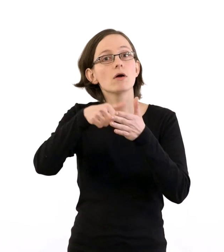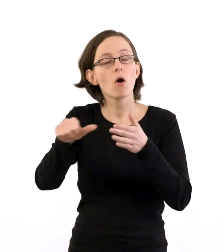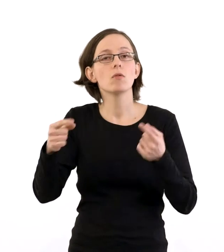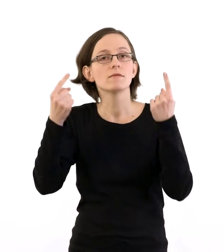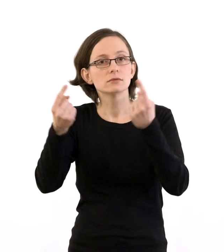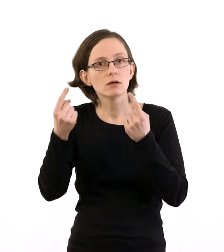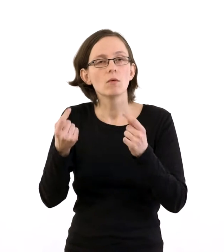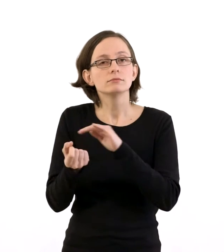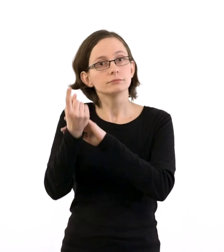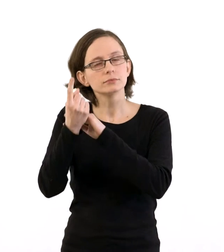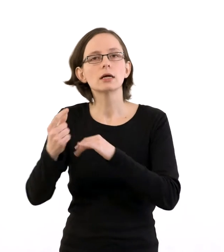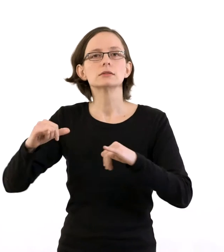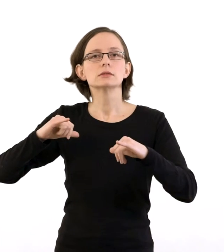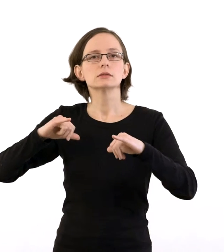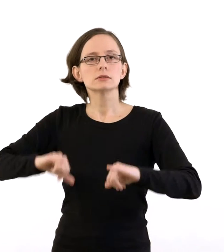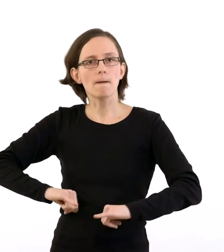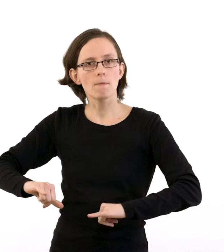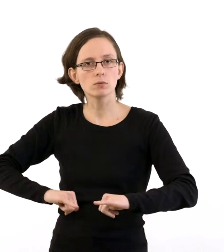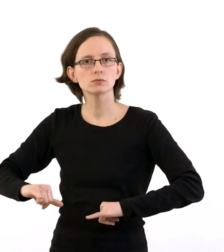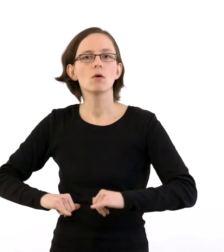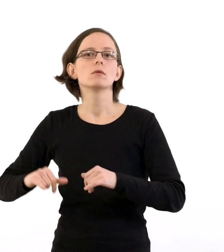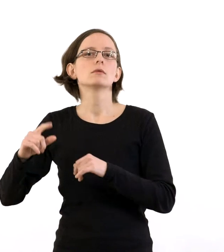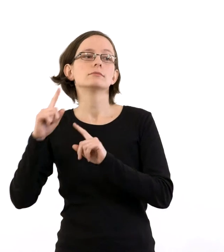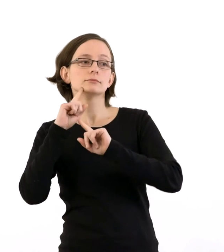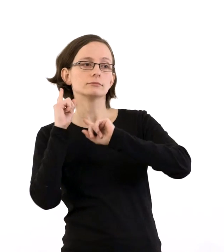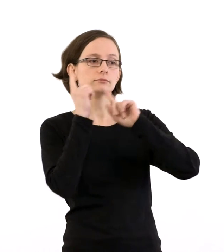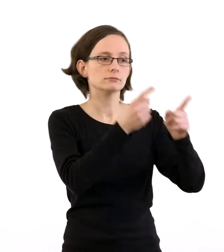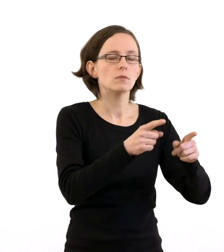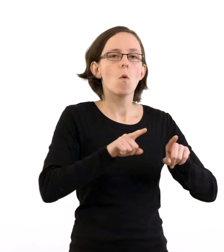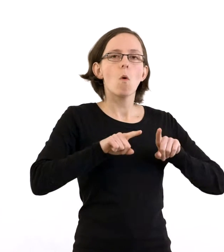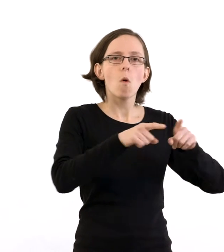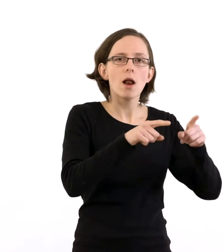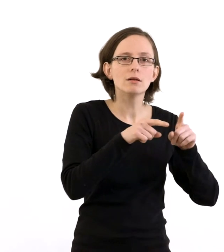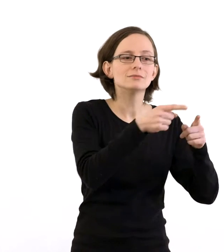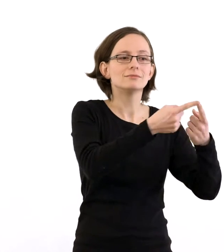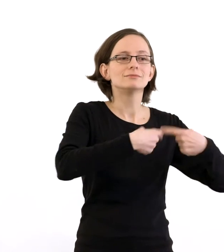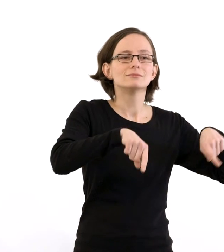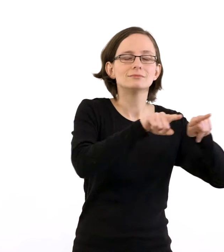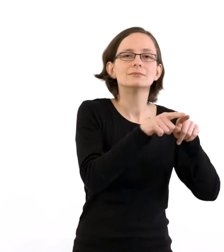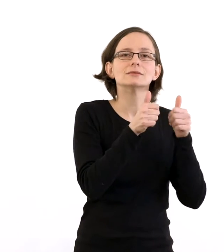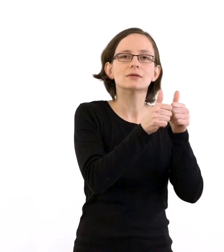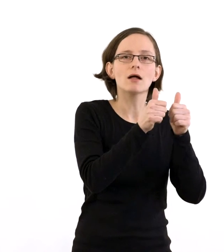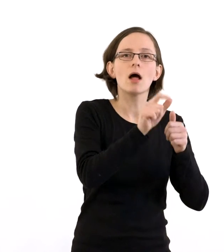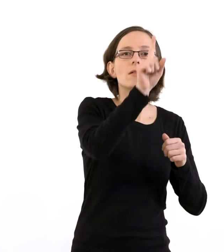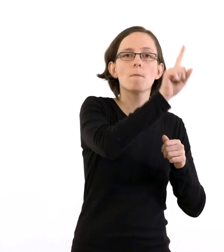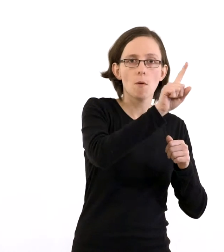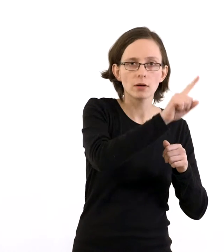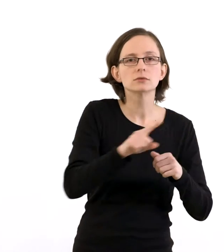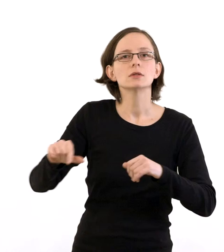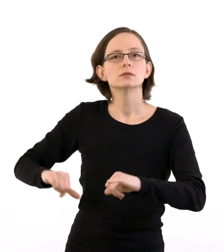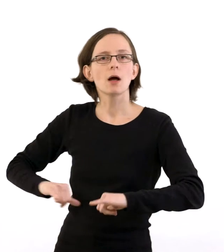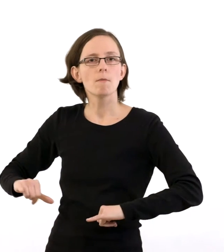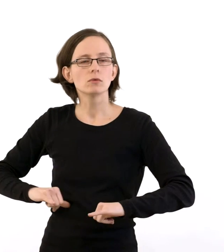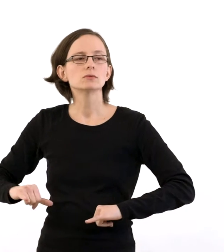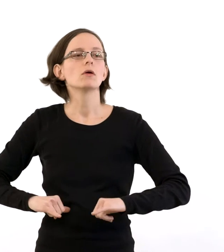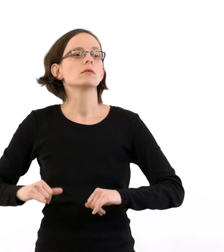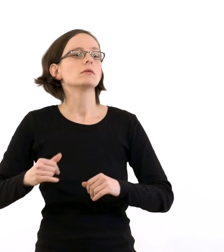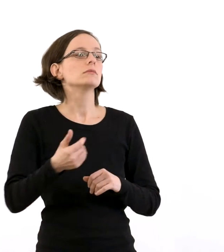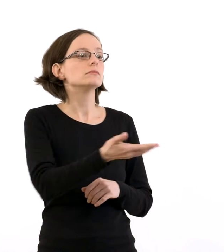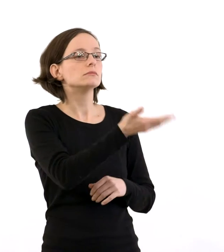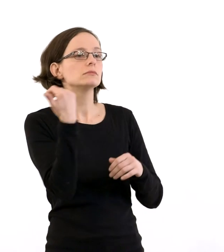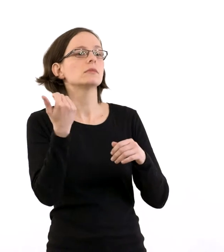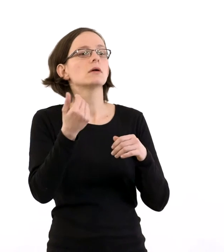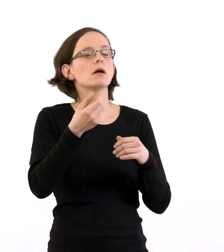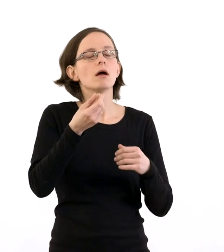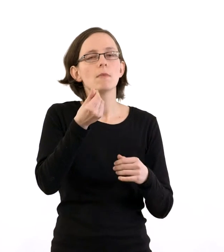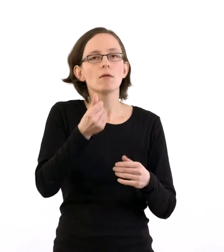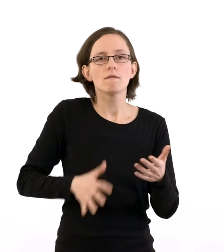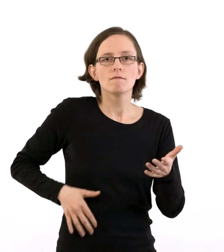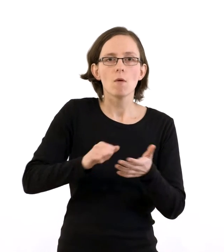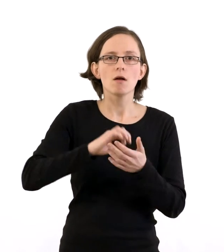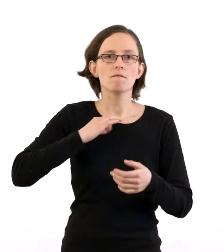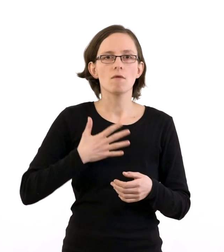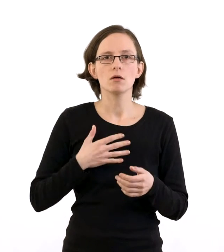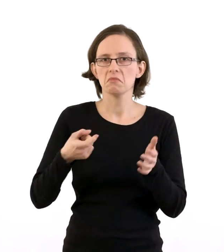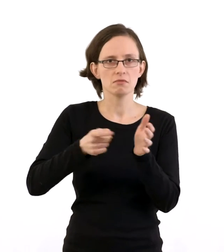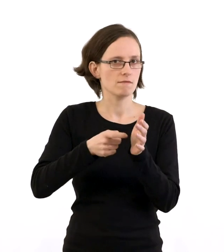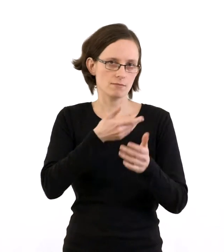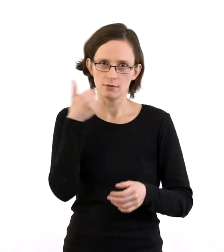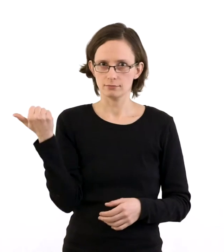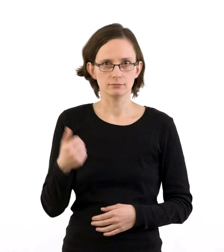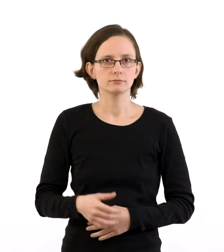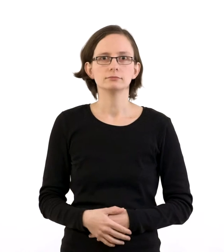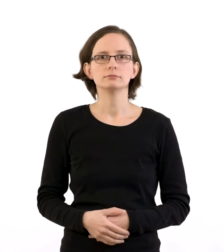Wyjątkowo samorząd może zastosować formę powierzenia realizacji zadania publicznego, która nie wymaga wniesienia przez organizację wkładu własnego.